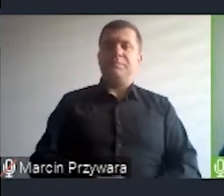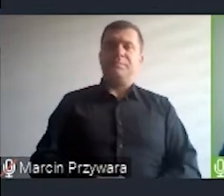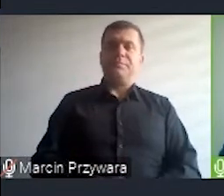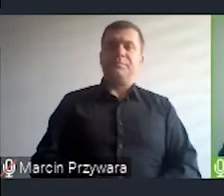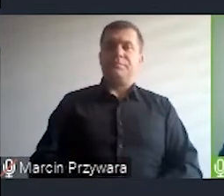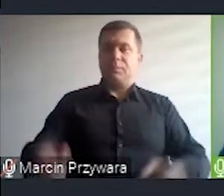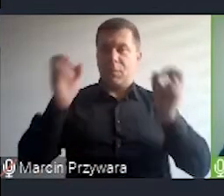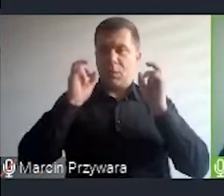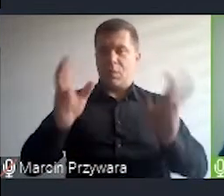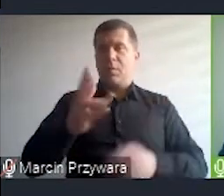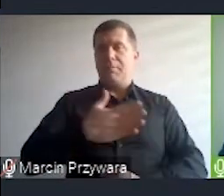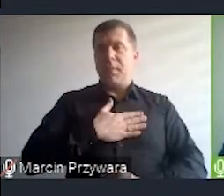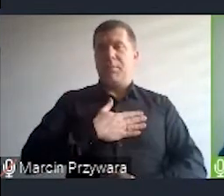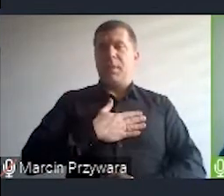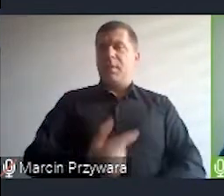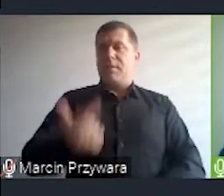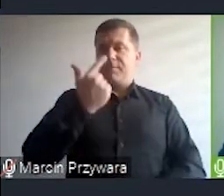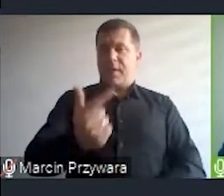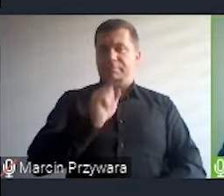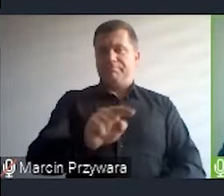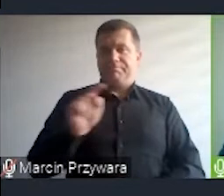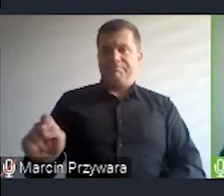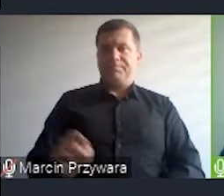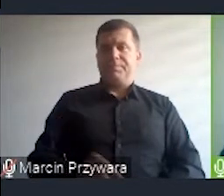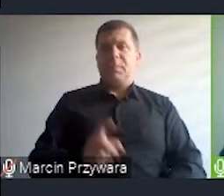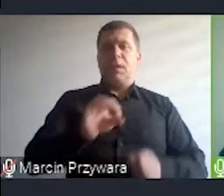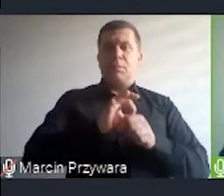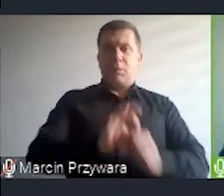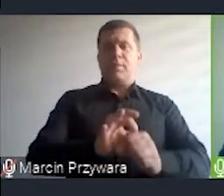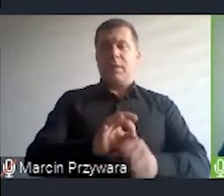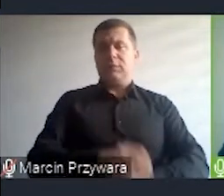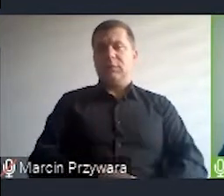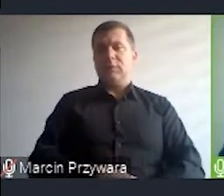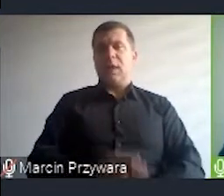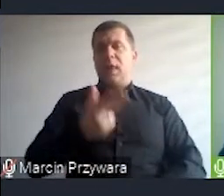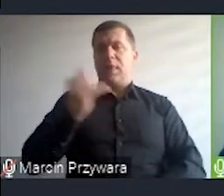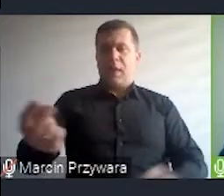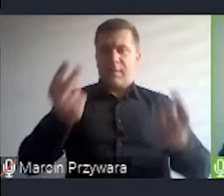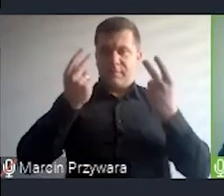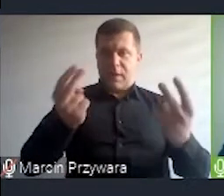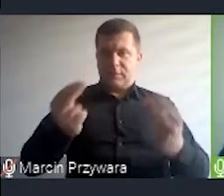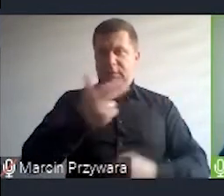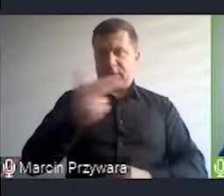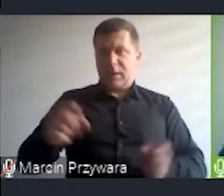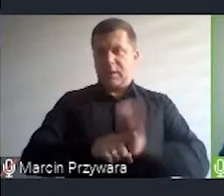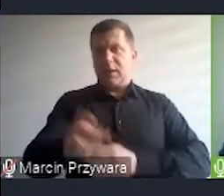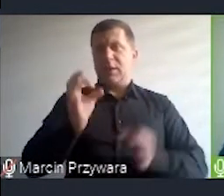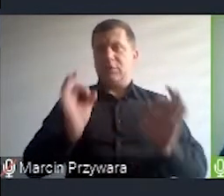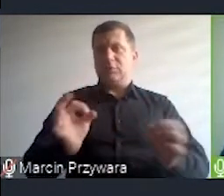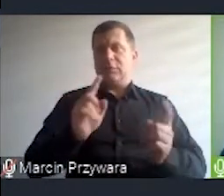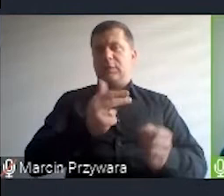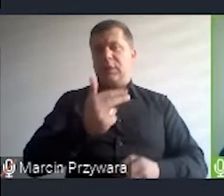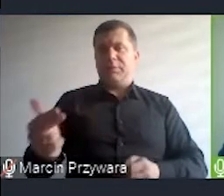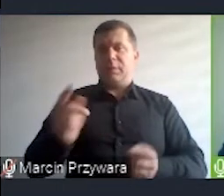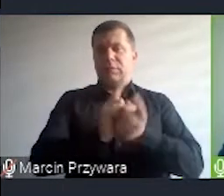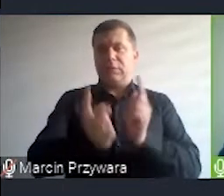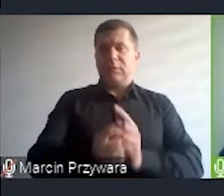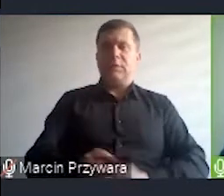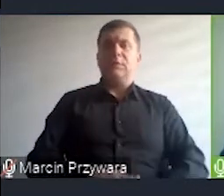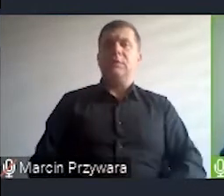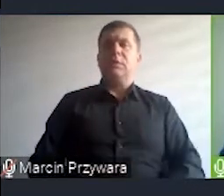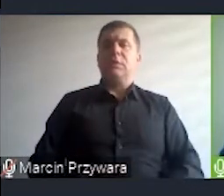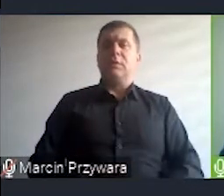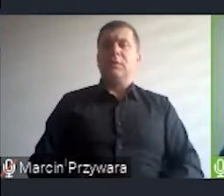Ok. Czyli mamy dwa zagadnienia. Wprowadziliśmy te najważniejsze zagadnienia dla naszego dzisiejszego tematu i teraz tak.